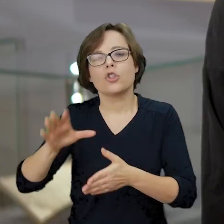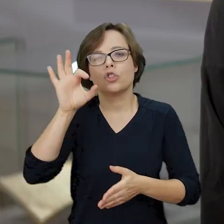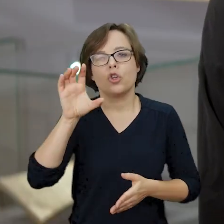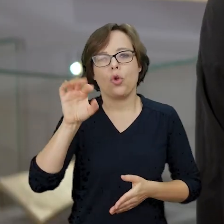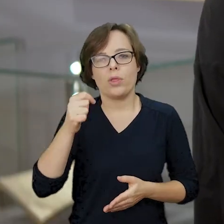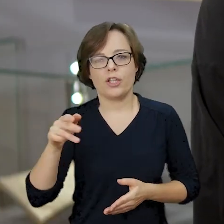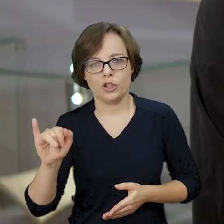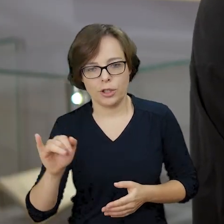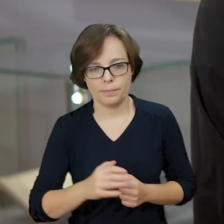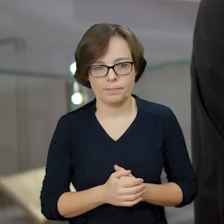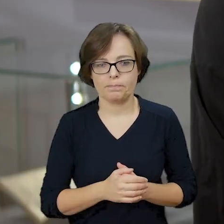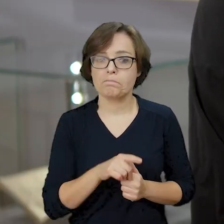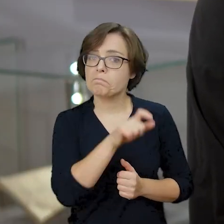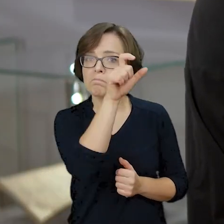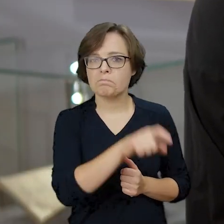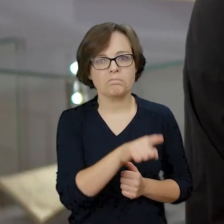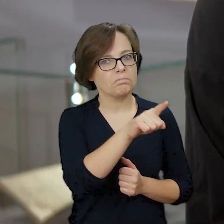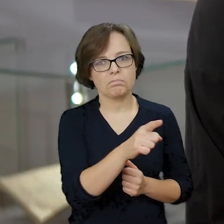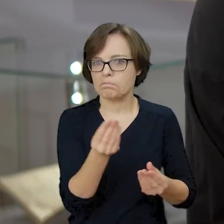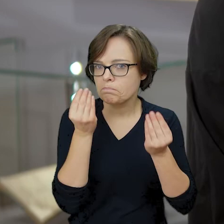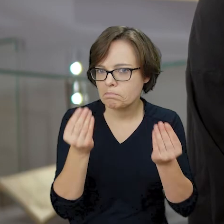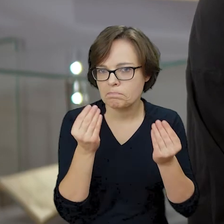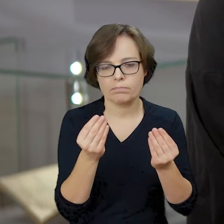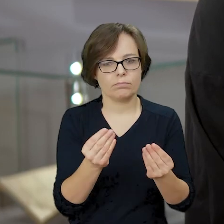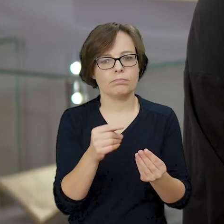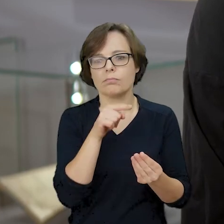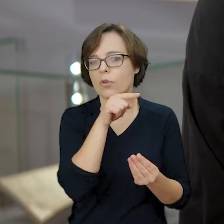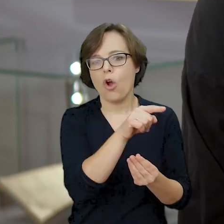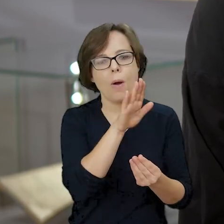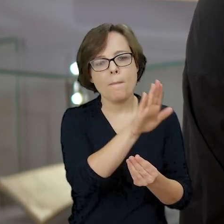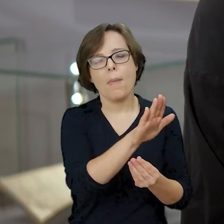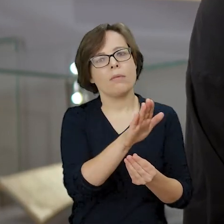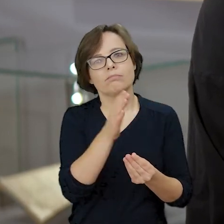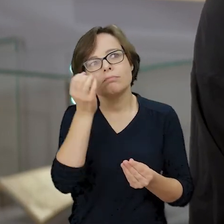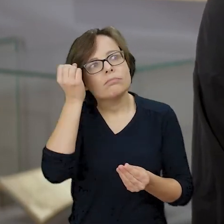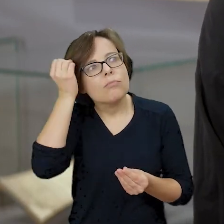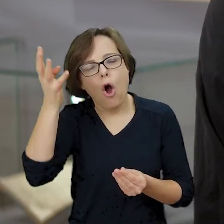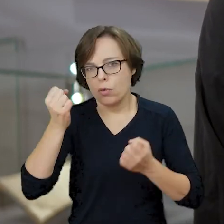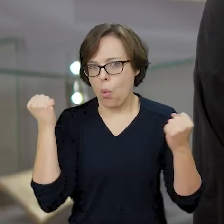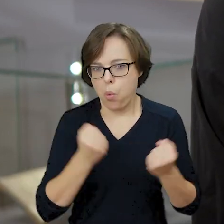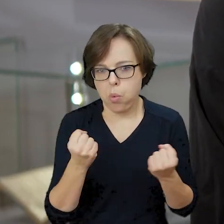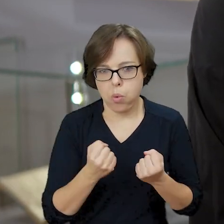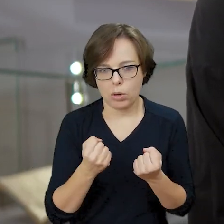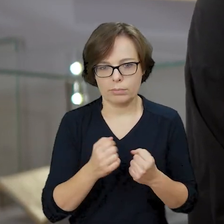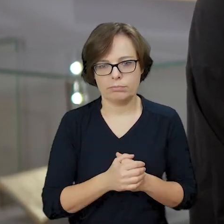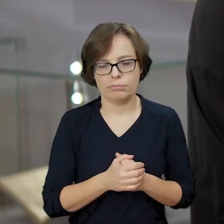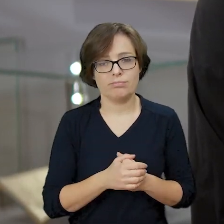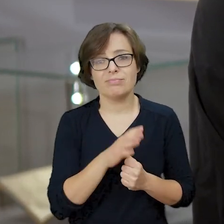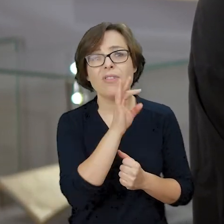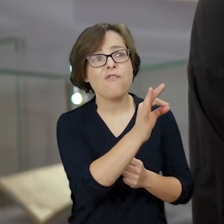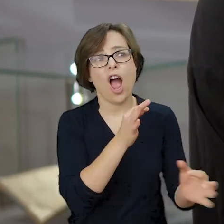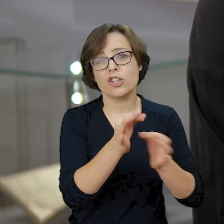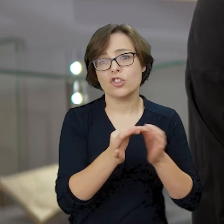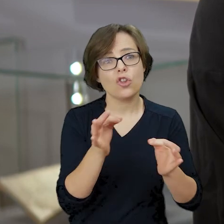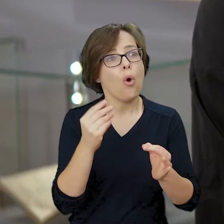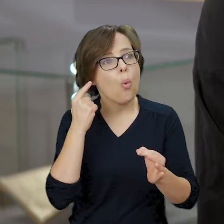Była to niezwykła osobowość, obdarzona ponad przeciętnymi możliwościami intelektualnymi, którego legenda trwa do dziś.